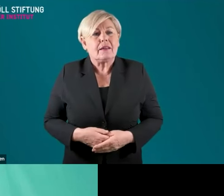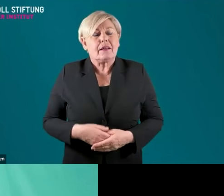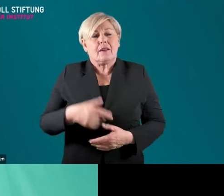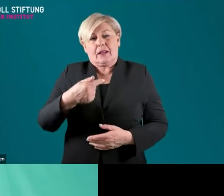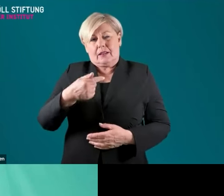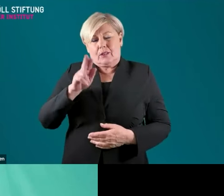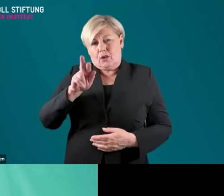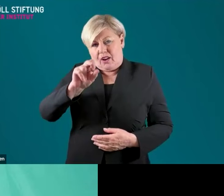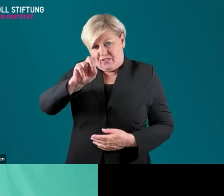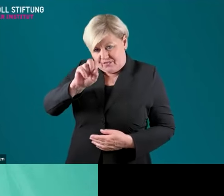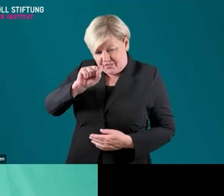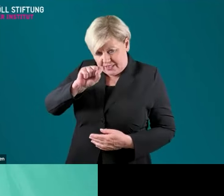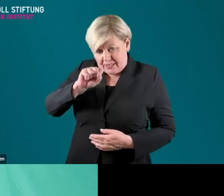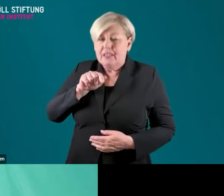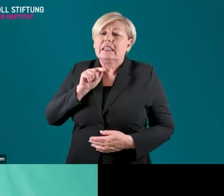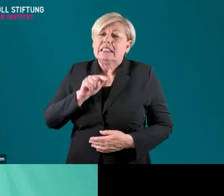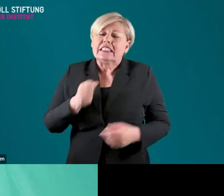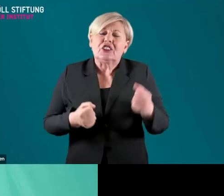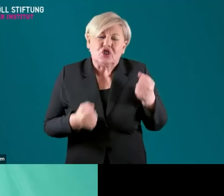Das ist halt sehr schwierig, weil,